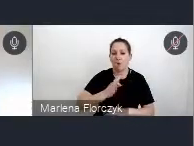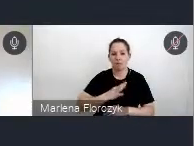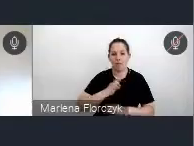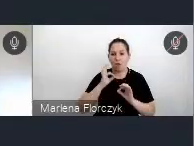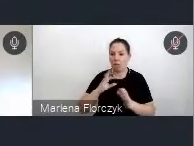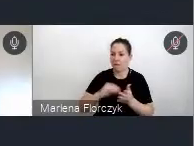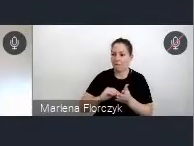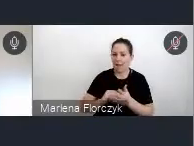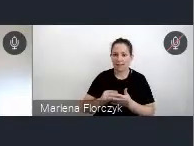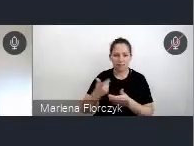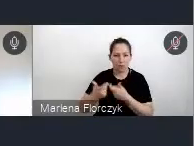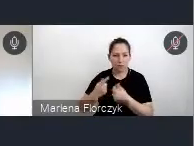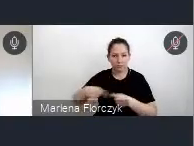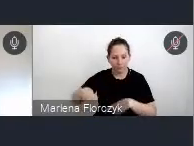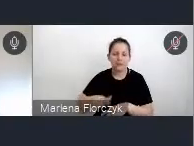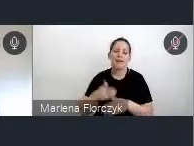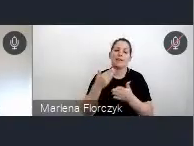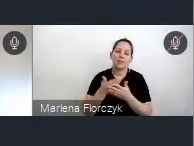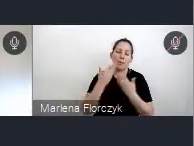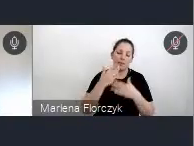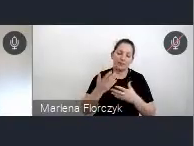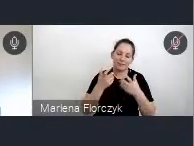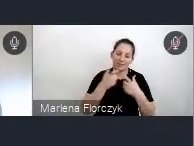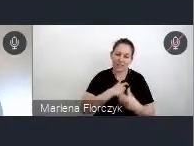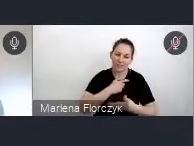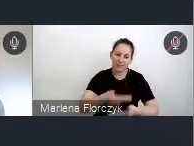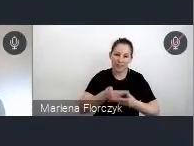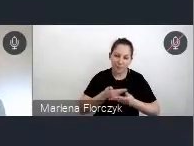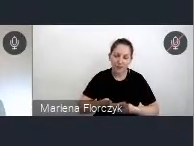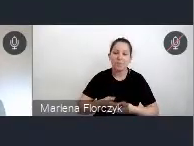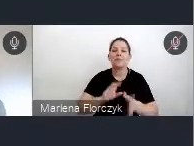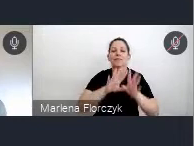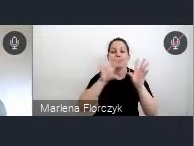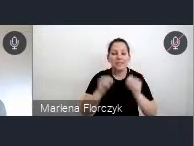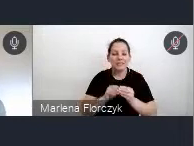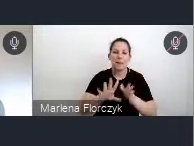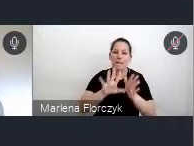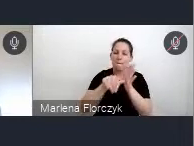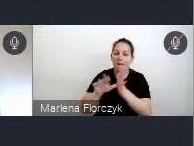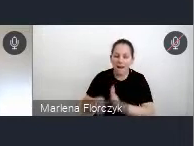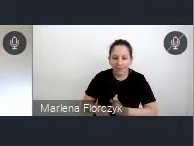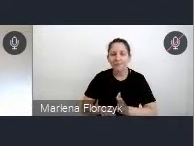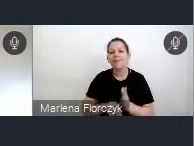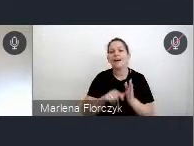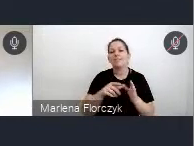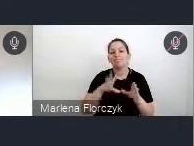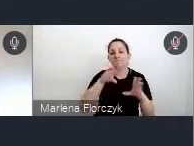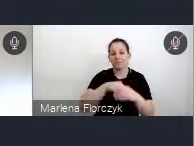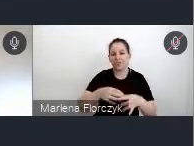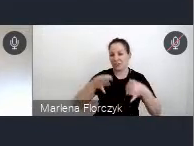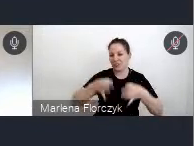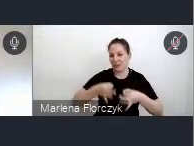dlatego też bardzo serdecznie zapraszamy wszystkie miasta uczestniczące w dzisiejszym spotkaniu